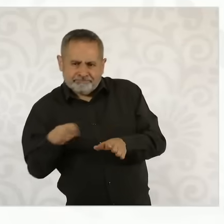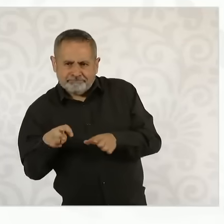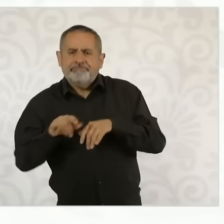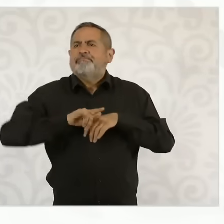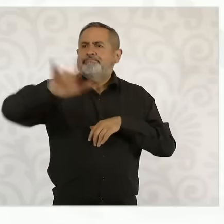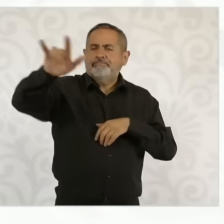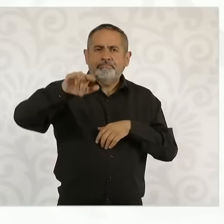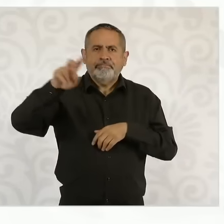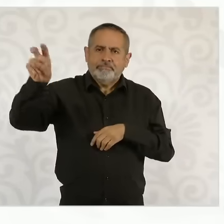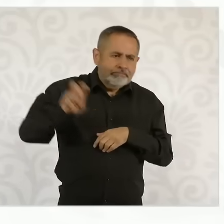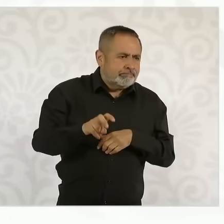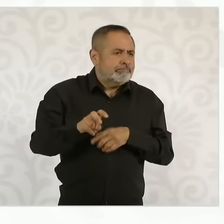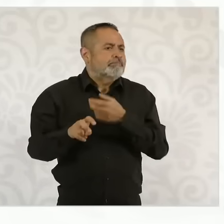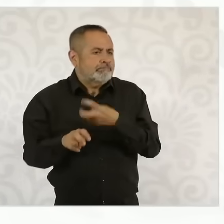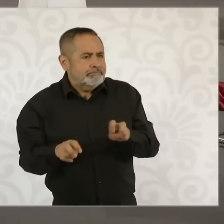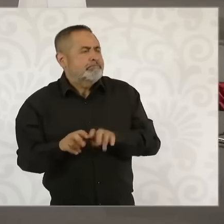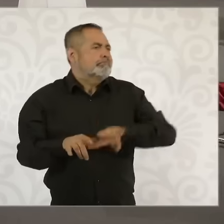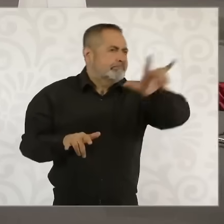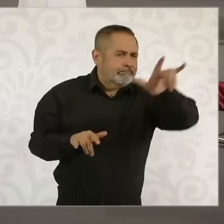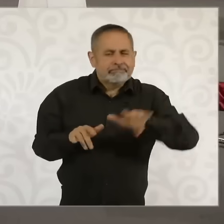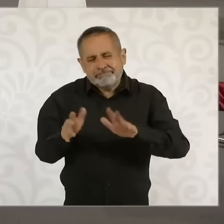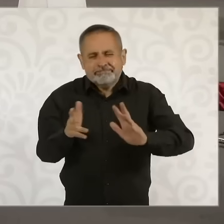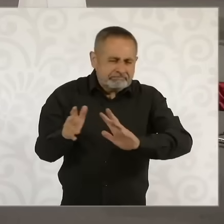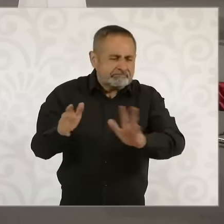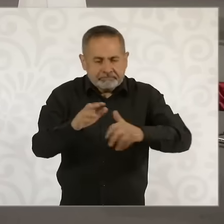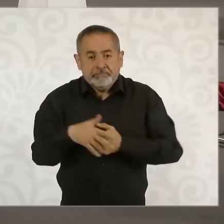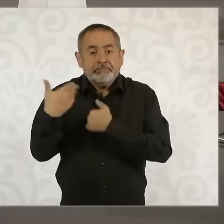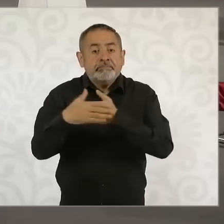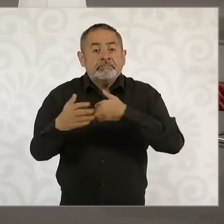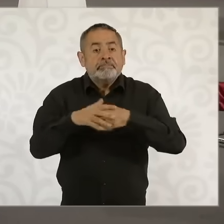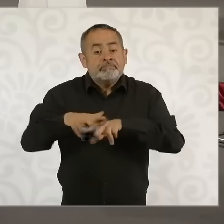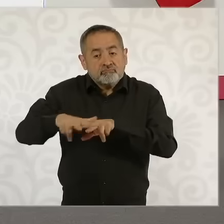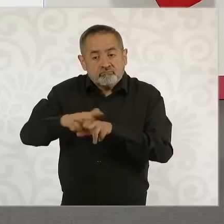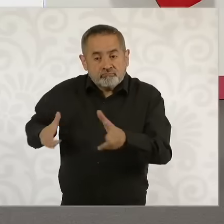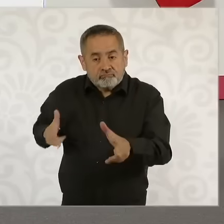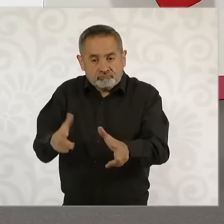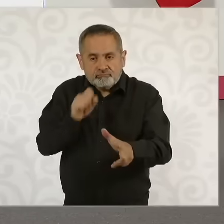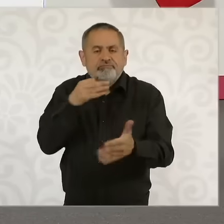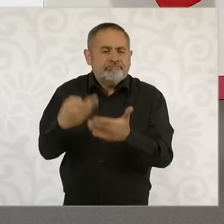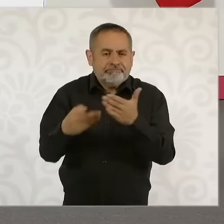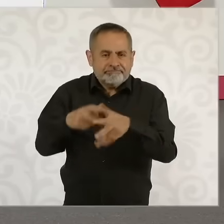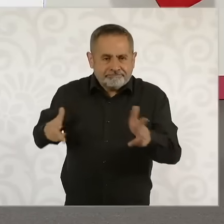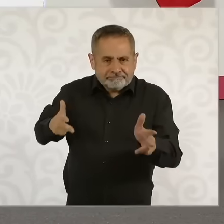próximo mes de diciembre. Y como ven ustedes, el resto de los indicadores son fortalezas que